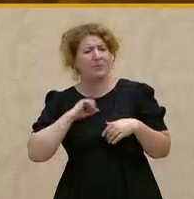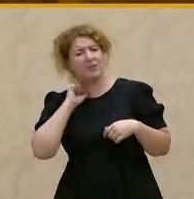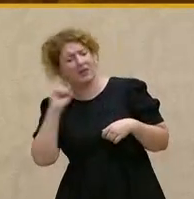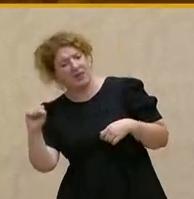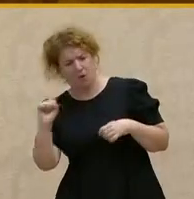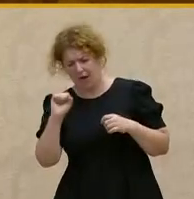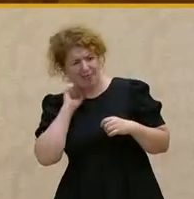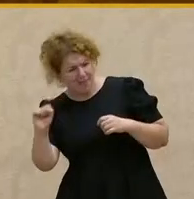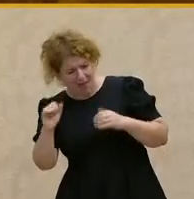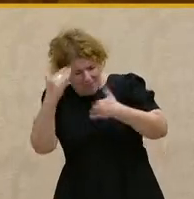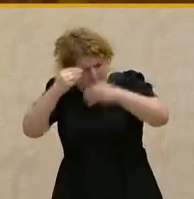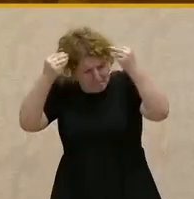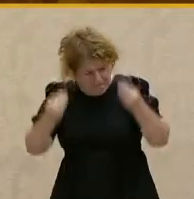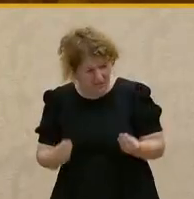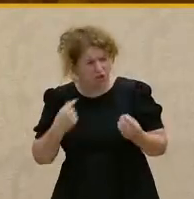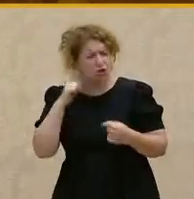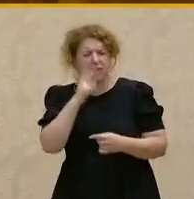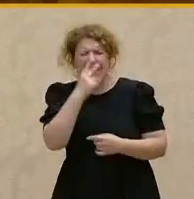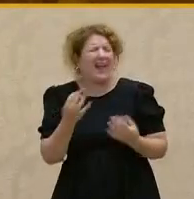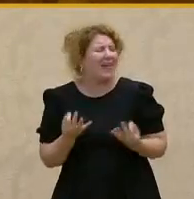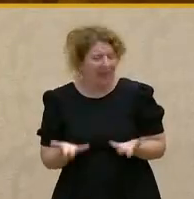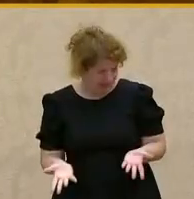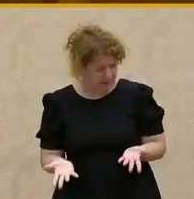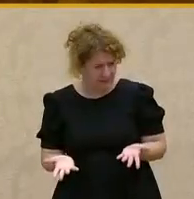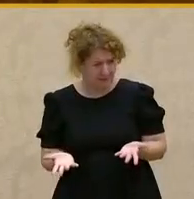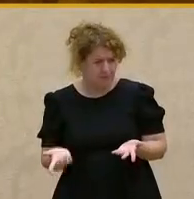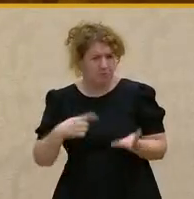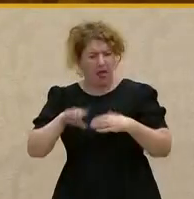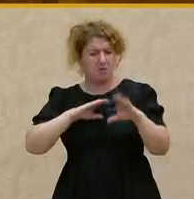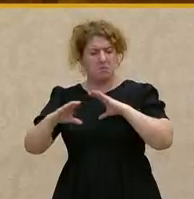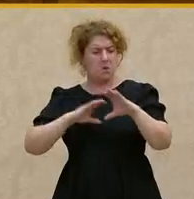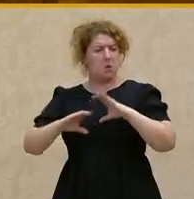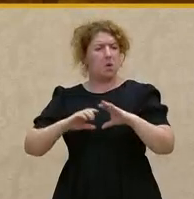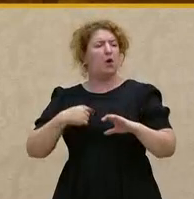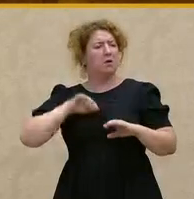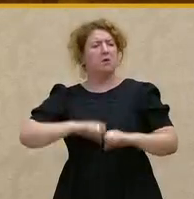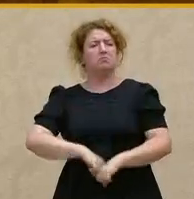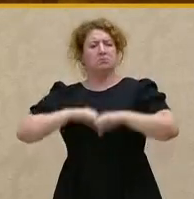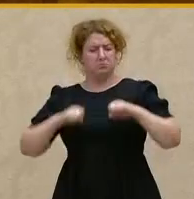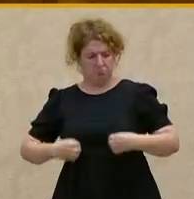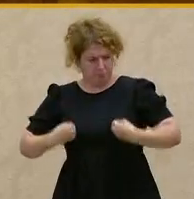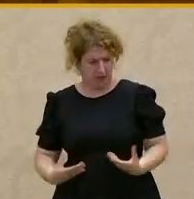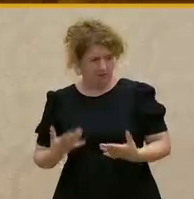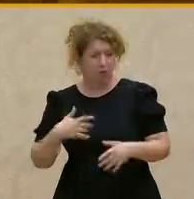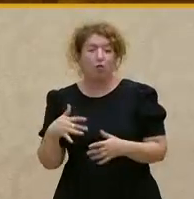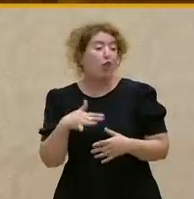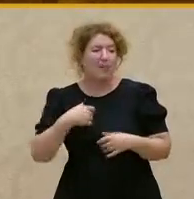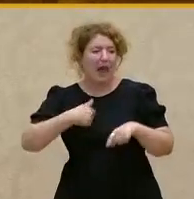bien y que conozcan lo que es la sordoceguera sobre todo para sentirnos seguros. Autobuses...